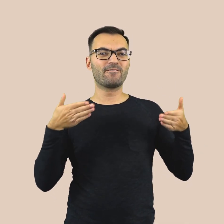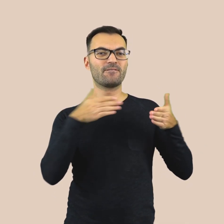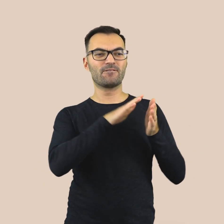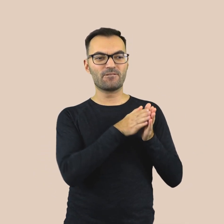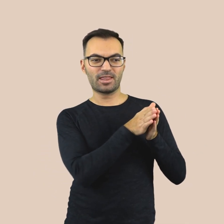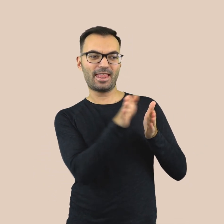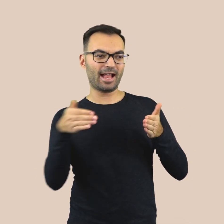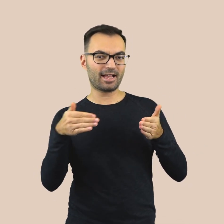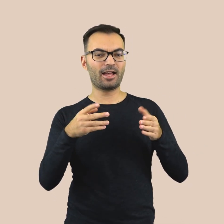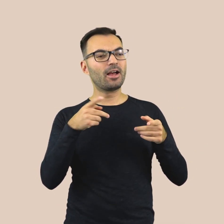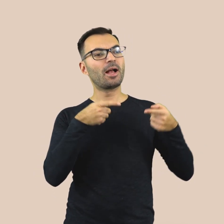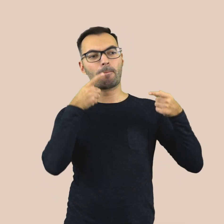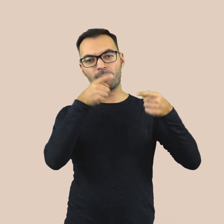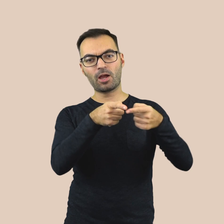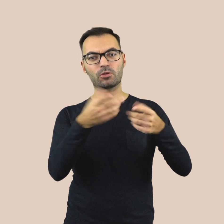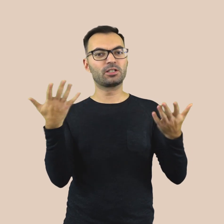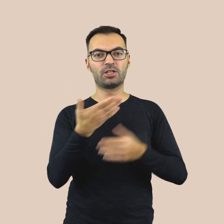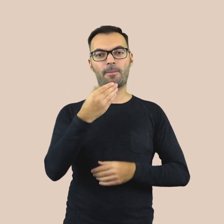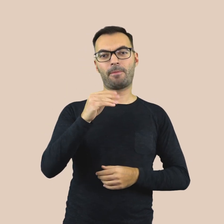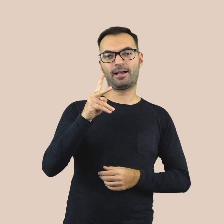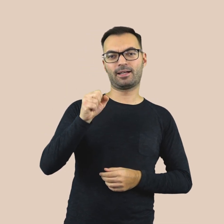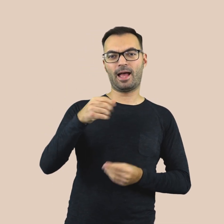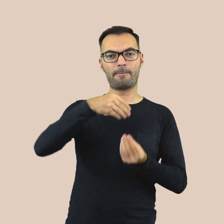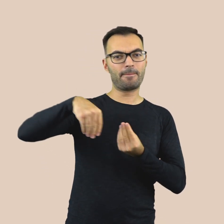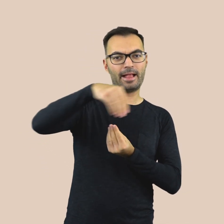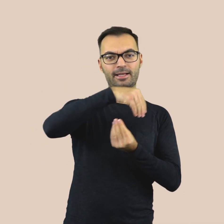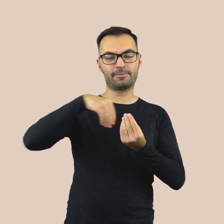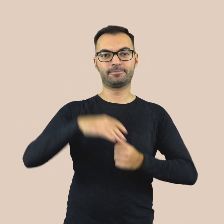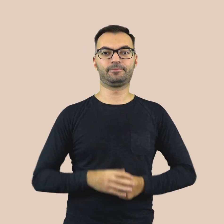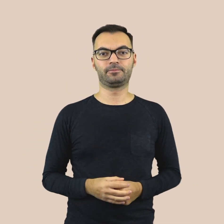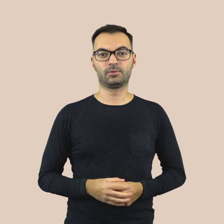(wnęki wskazującej kierunek Mekki).